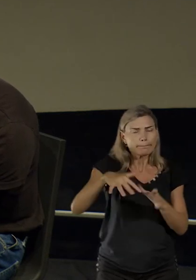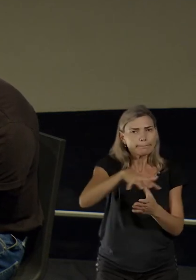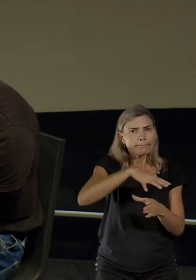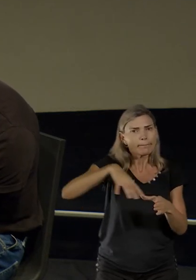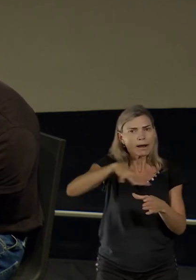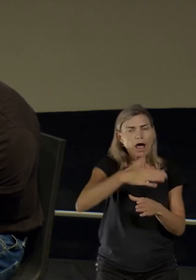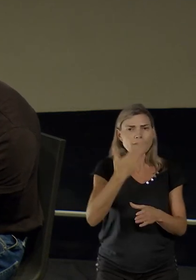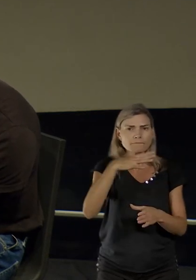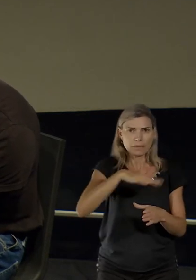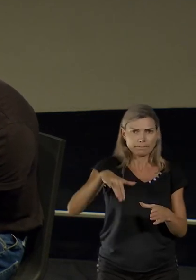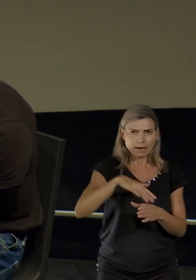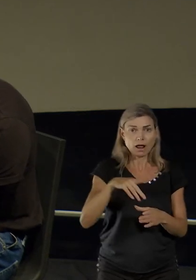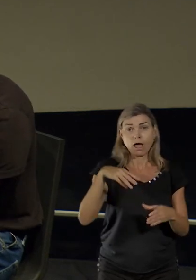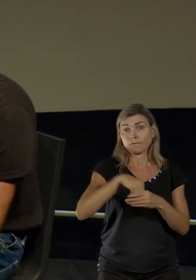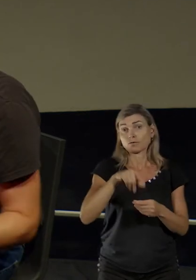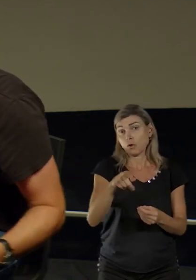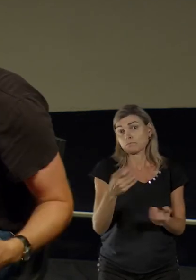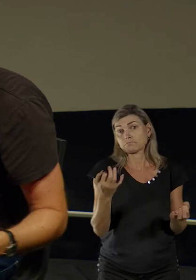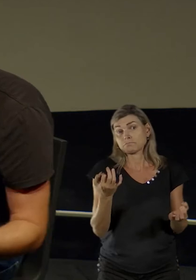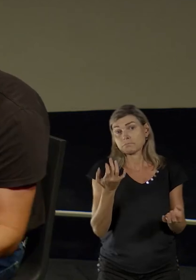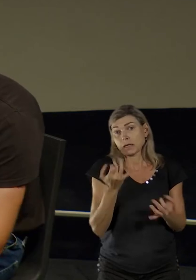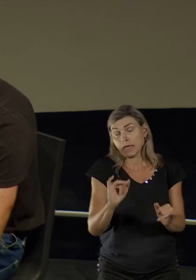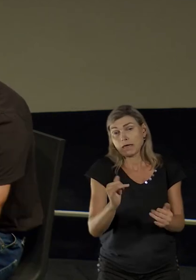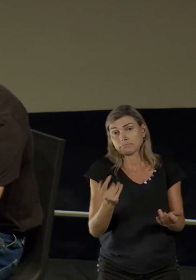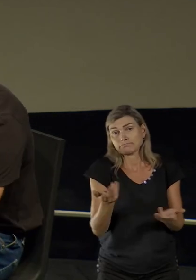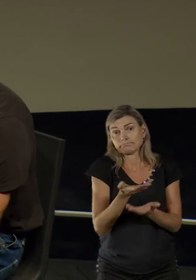Třeba i významnou ekonomickou energii. Je to teda místo nějaké zaměstnanosti.